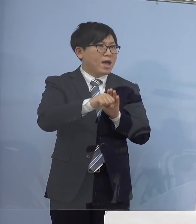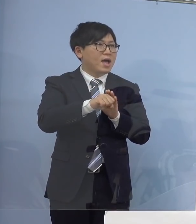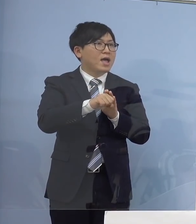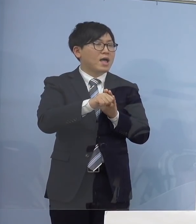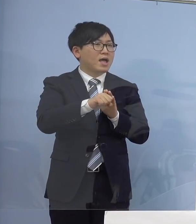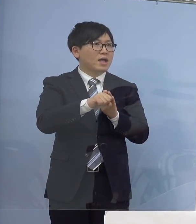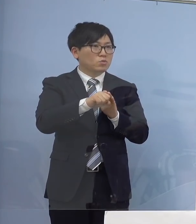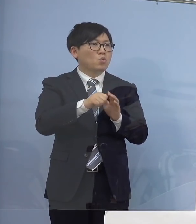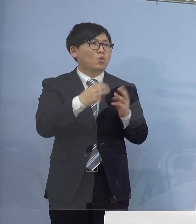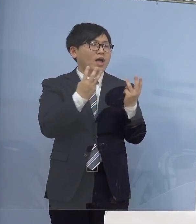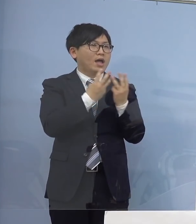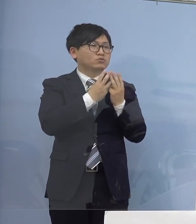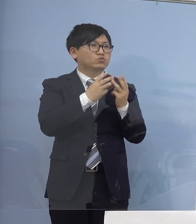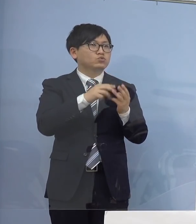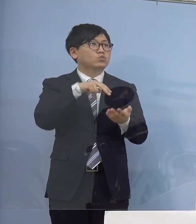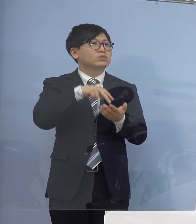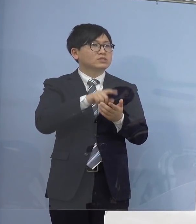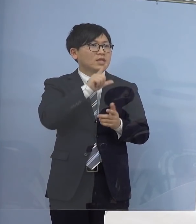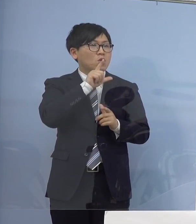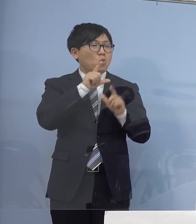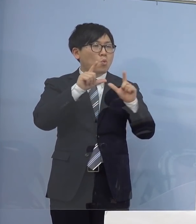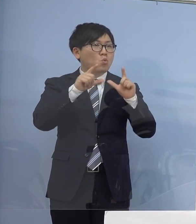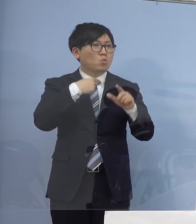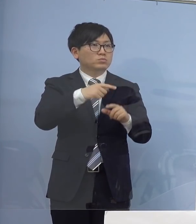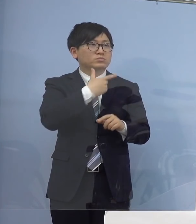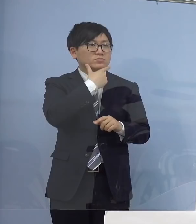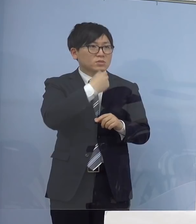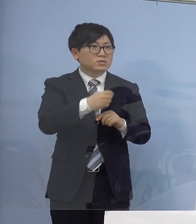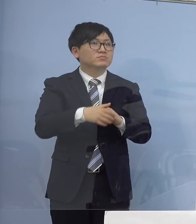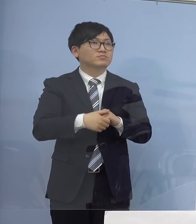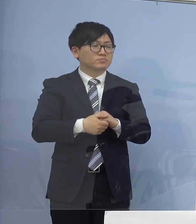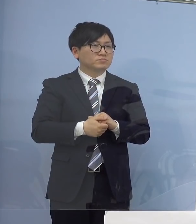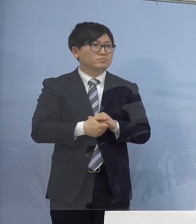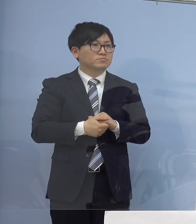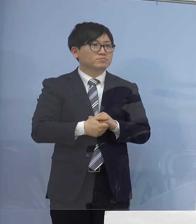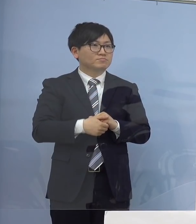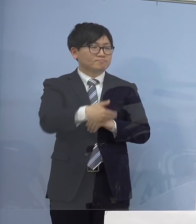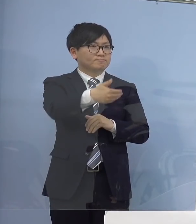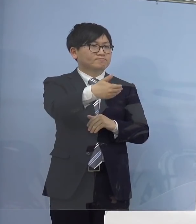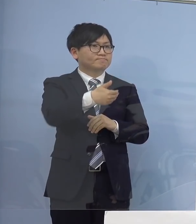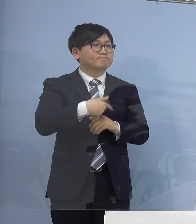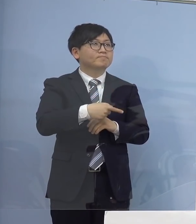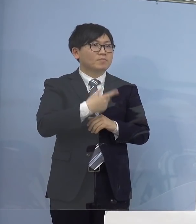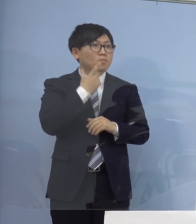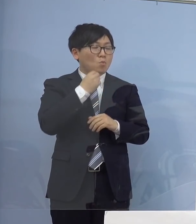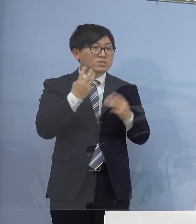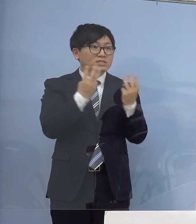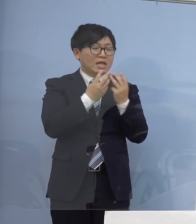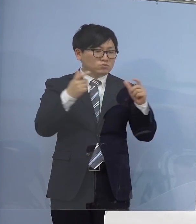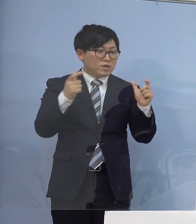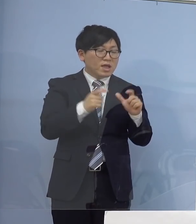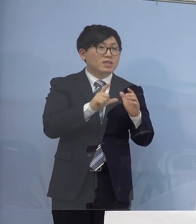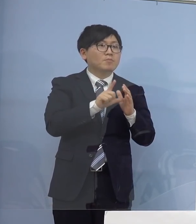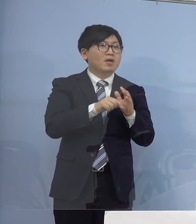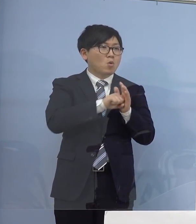（徳島新聞社） これから減っていけば時短の効果として 指標になると思うんですけれど もう1回確認なんですけれど